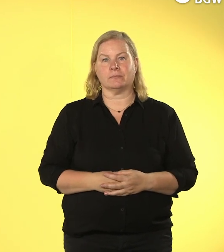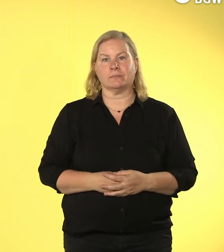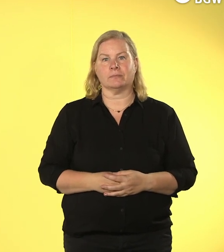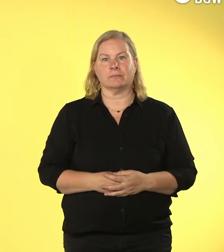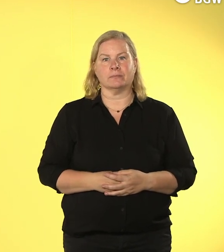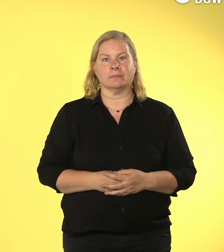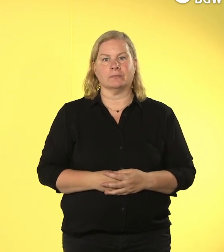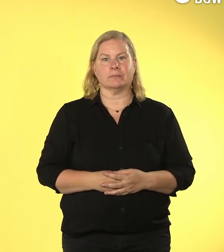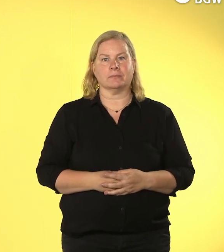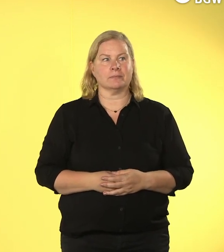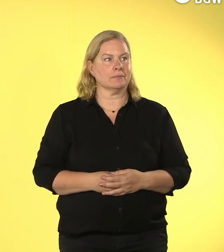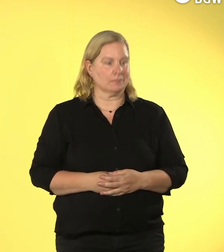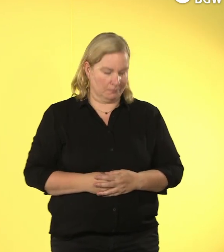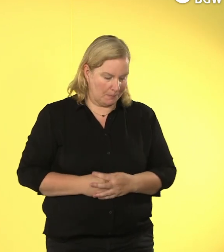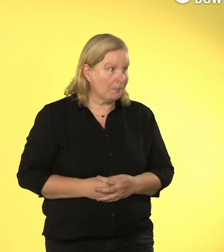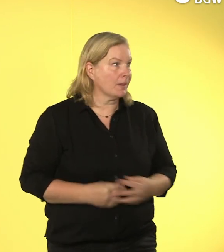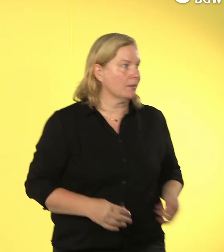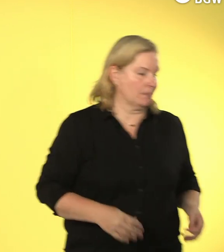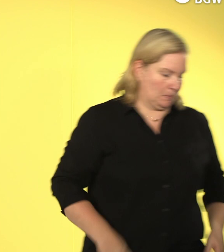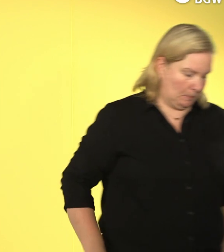Ja. Nächste interessante Frage: